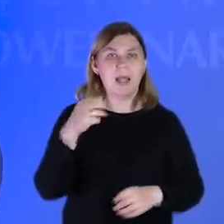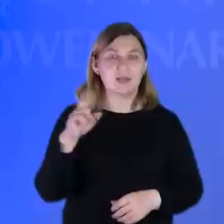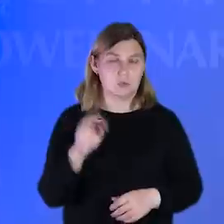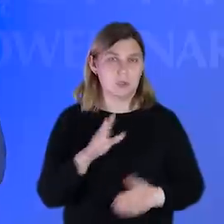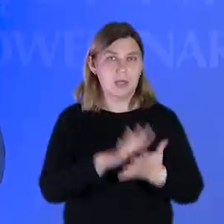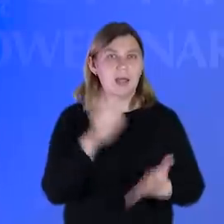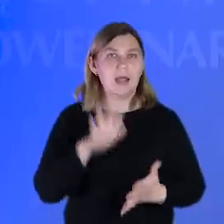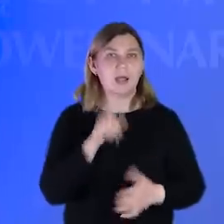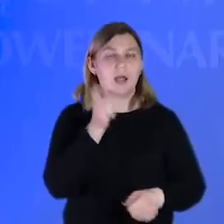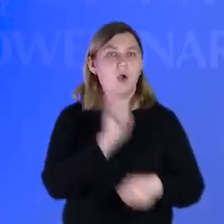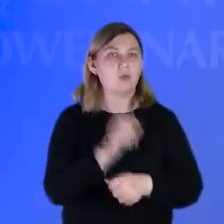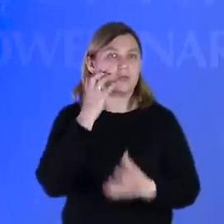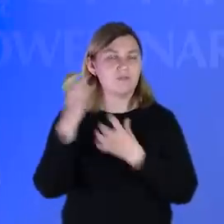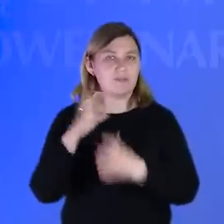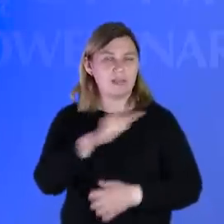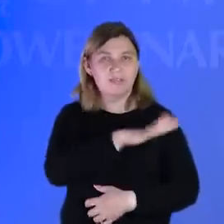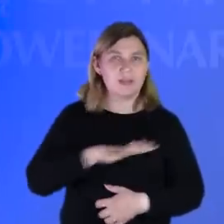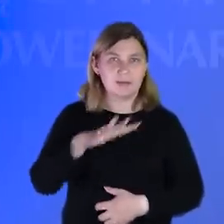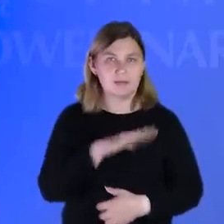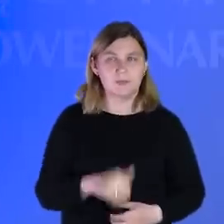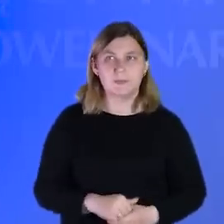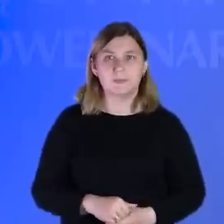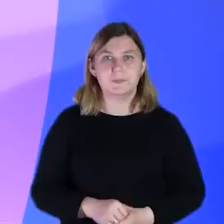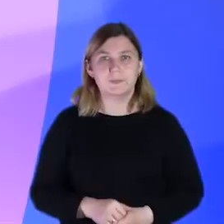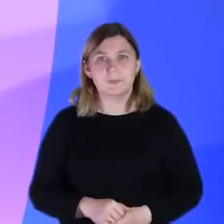charakterystykę kontrwywiadowczą terenu?